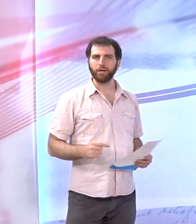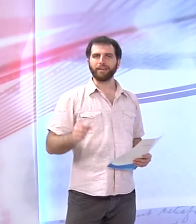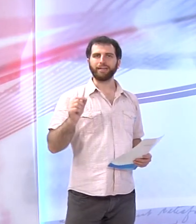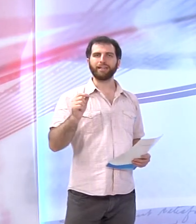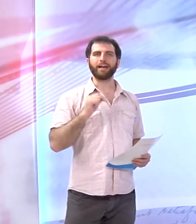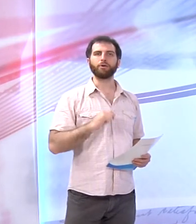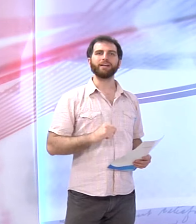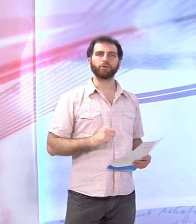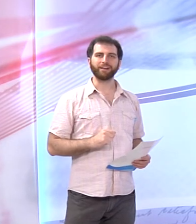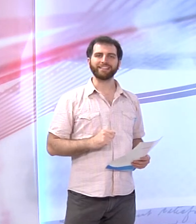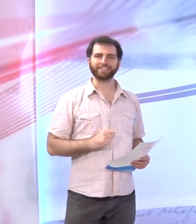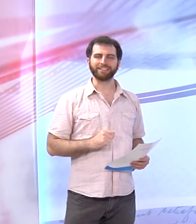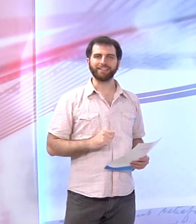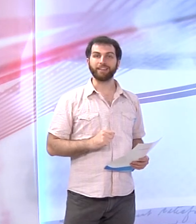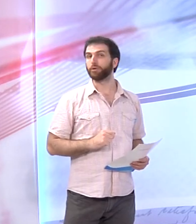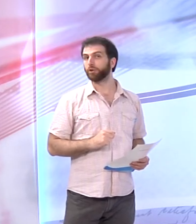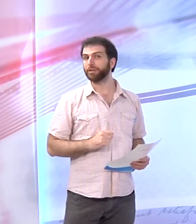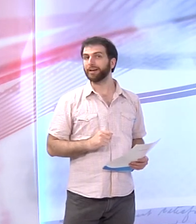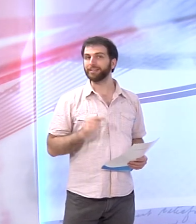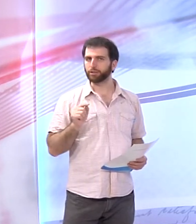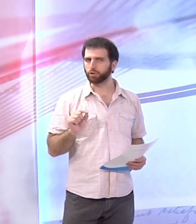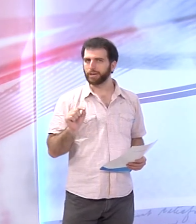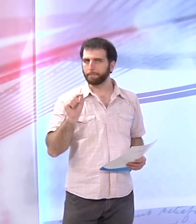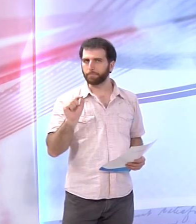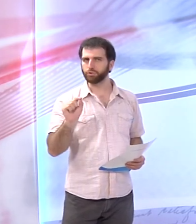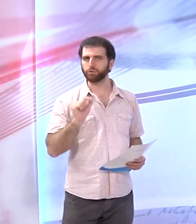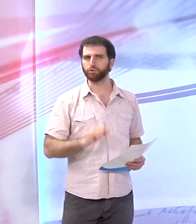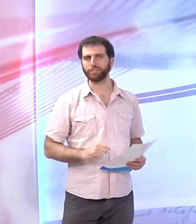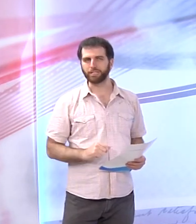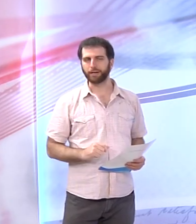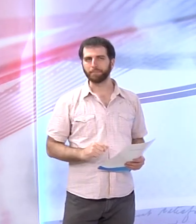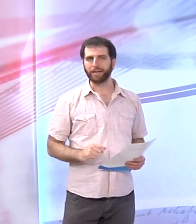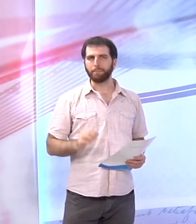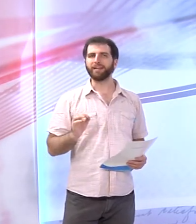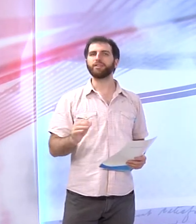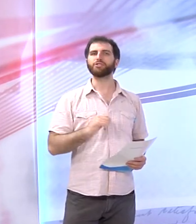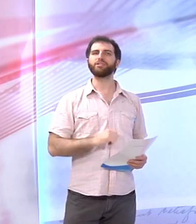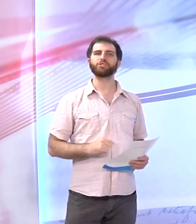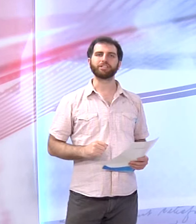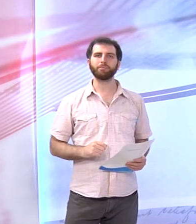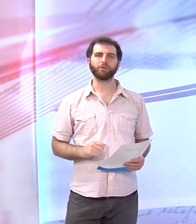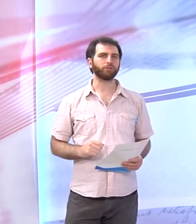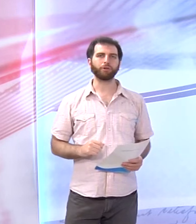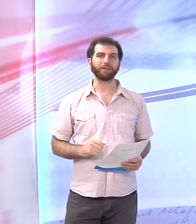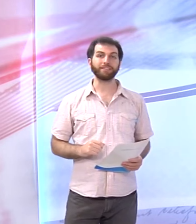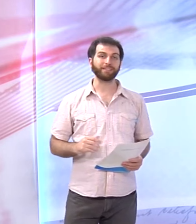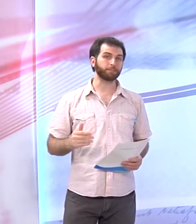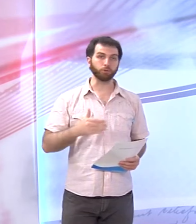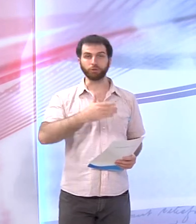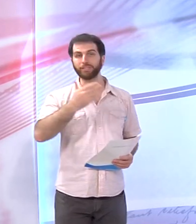y las Novenas Jornadas Argentinas de Biología y Tecnología Poscosecha. Mas de 200 inscriptos en todo el país y expositores